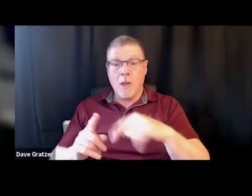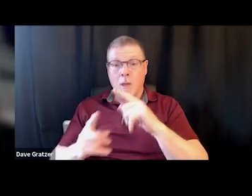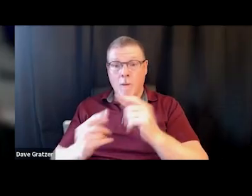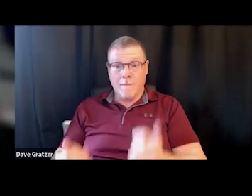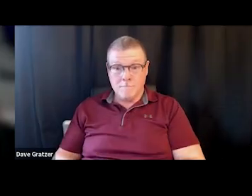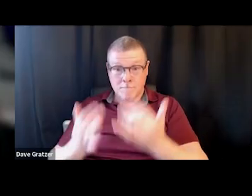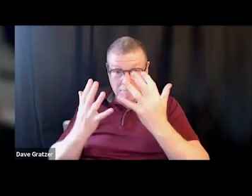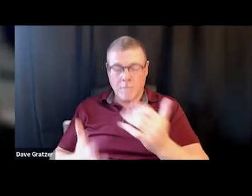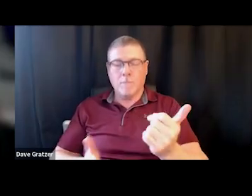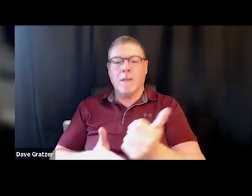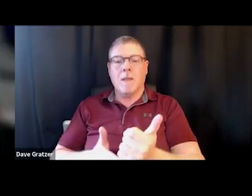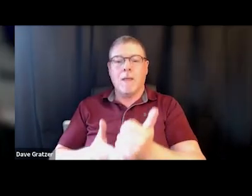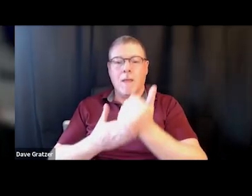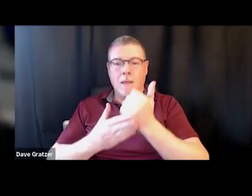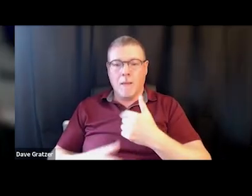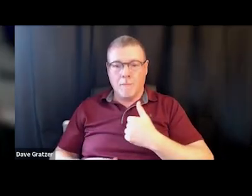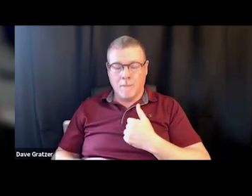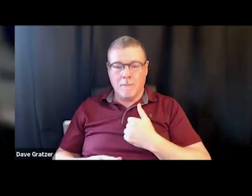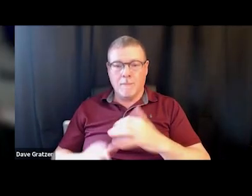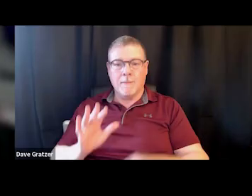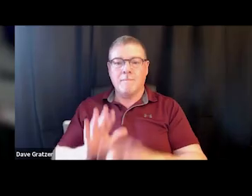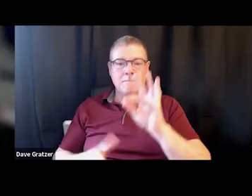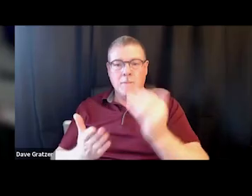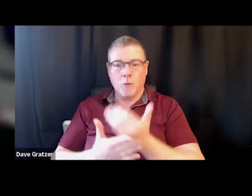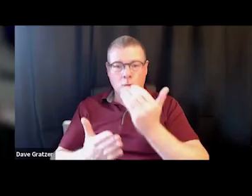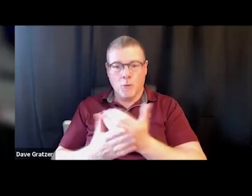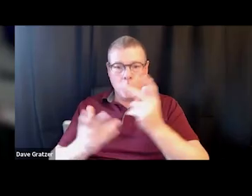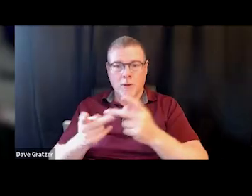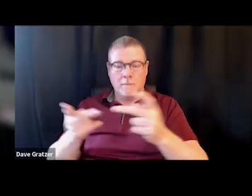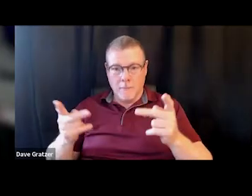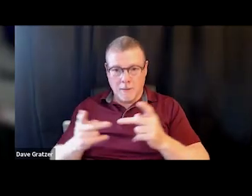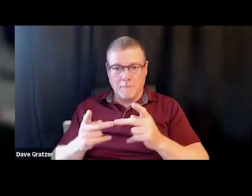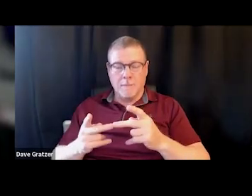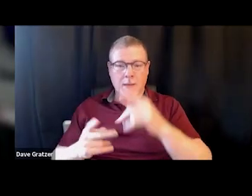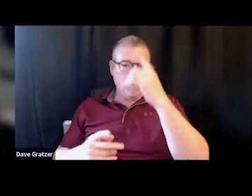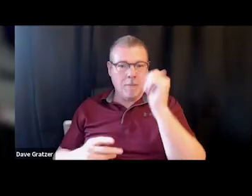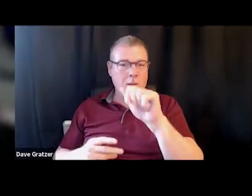me ayudaron a encontrar un nuevo lugar por el asbesto y esas cosas.